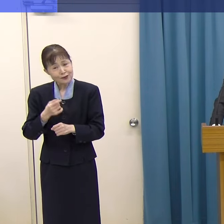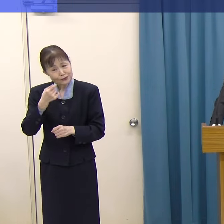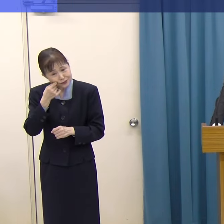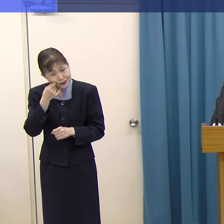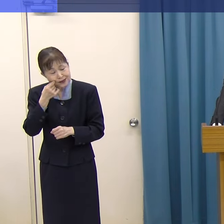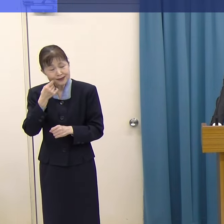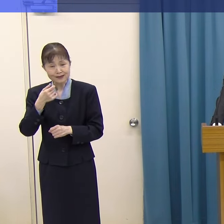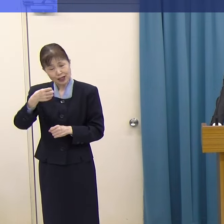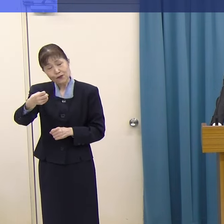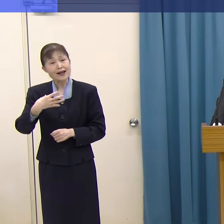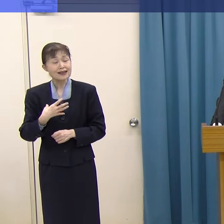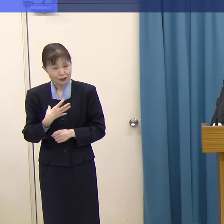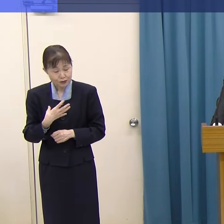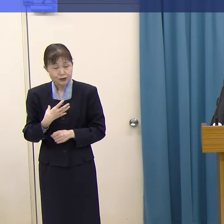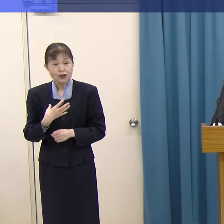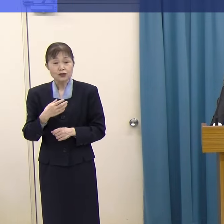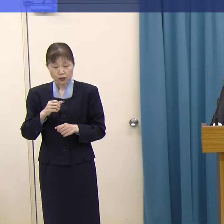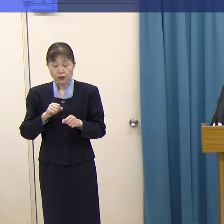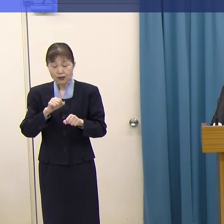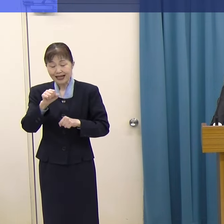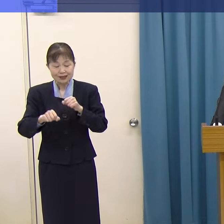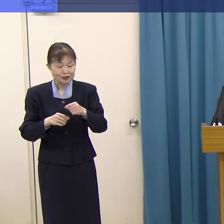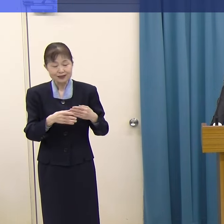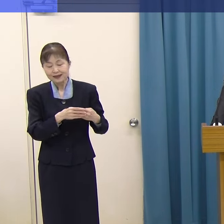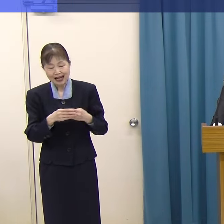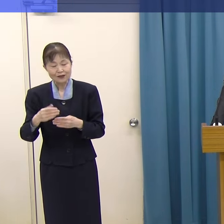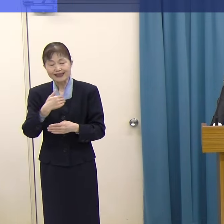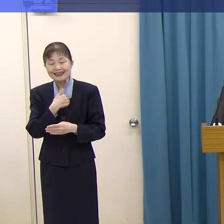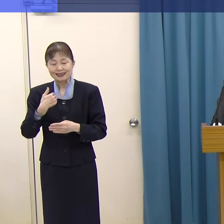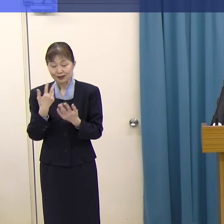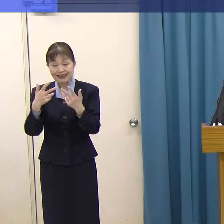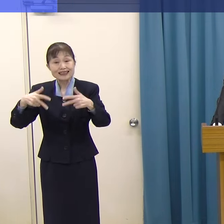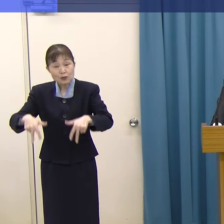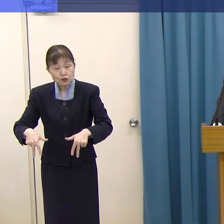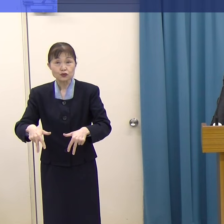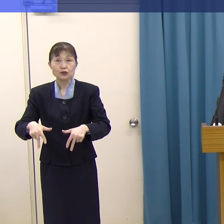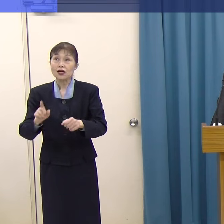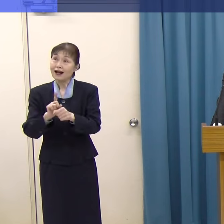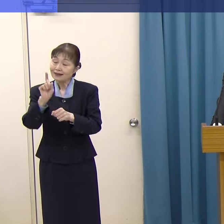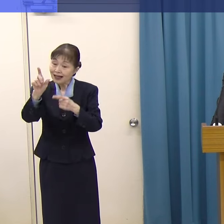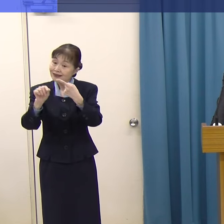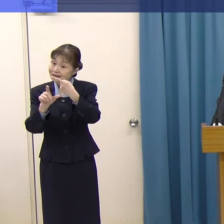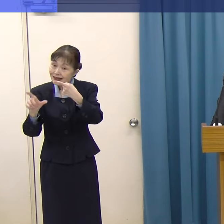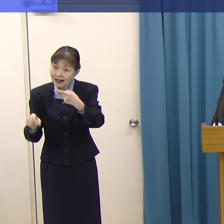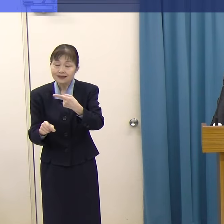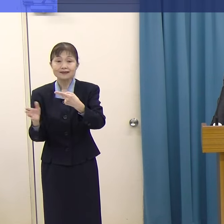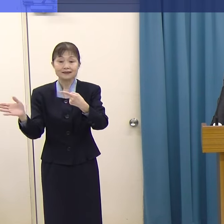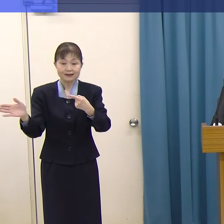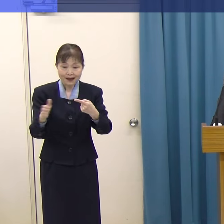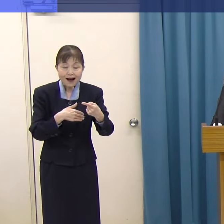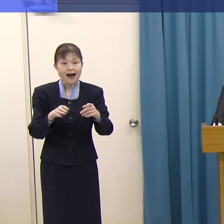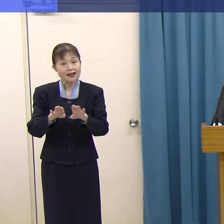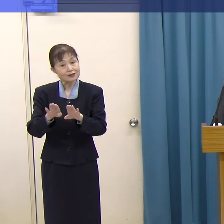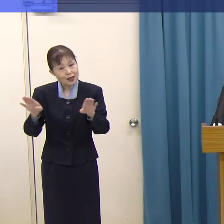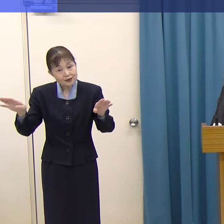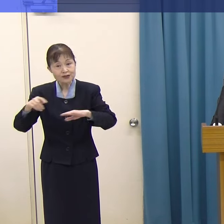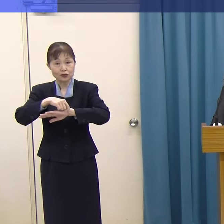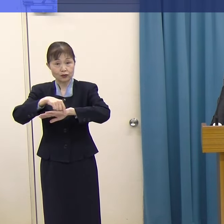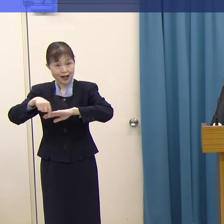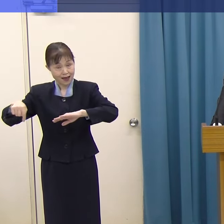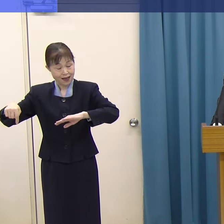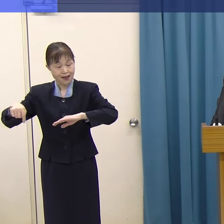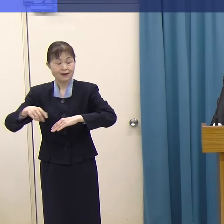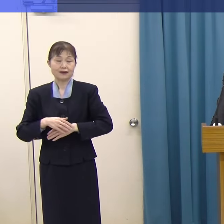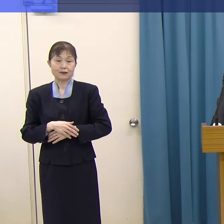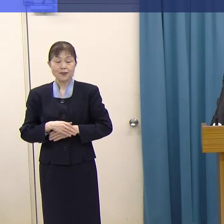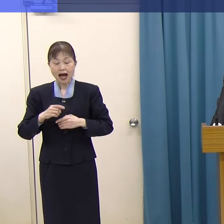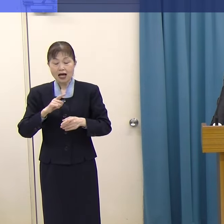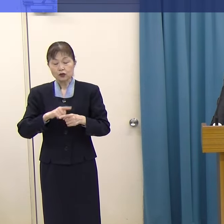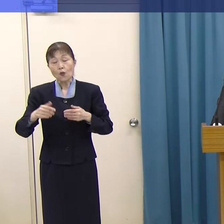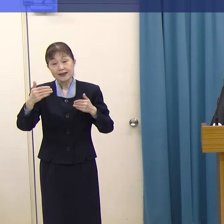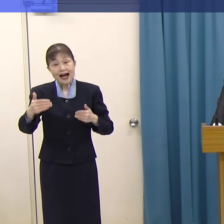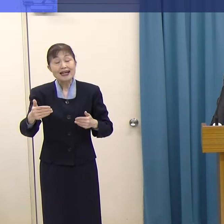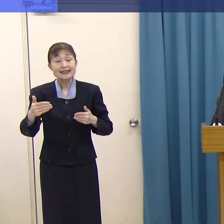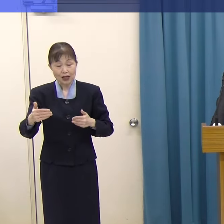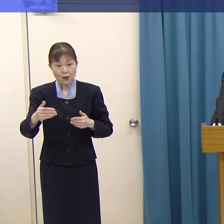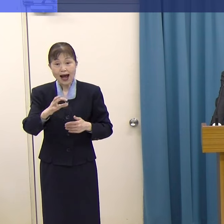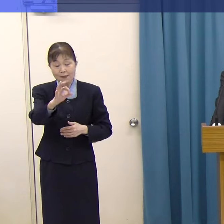レンタサイクルやサイクリングガイドの手配などができるシステムは、来年の１月から運用を開始する予定です。